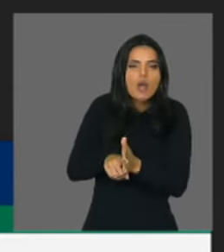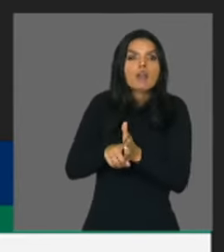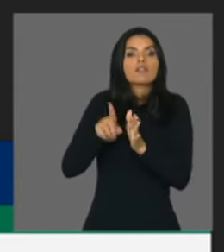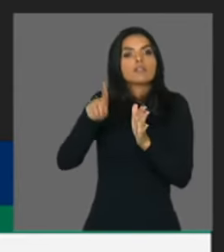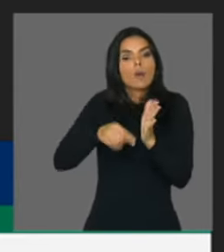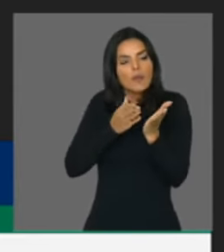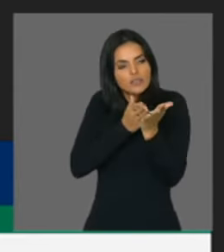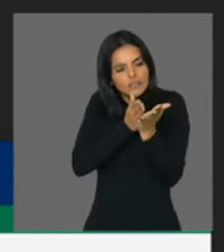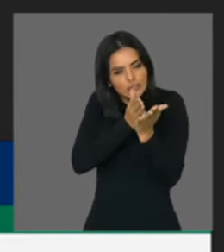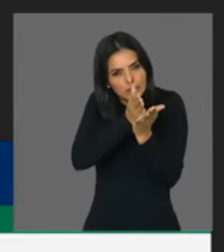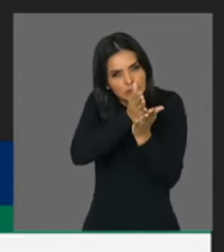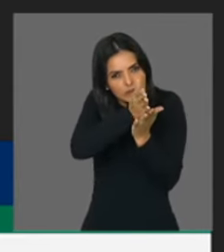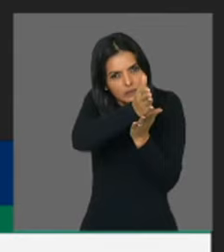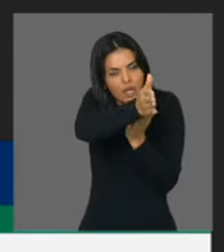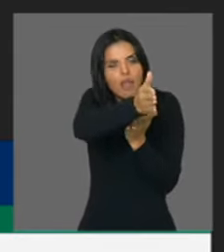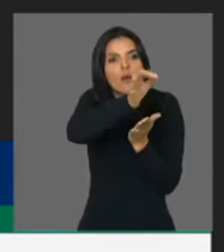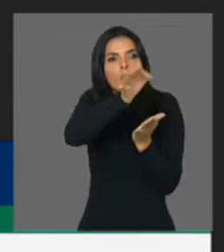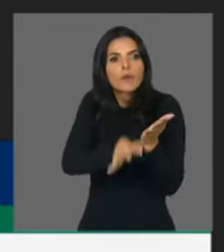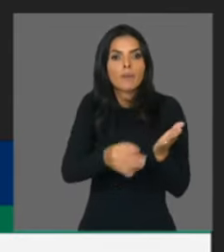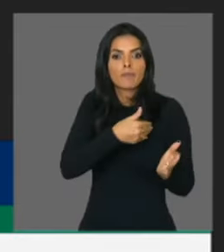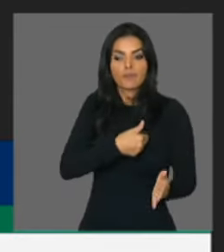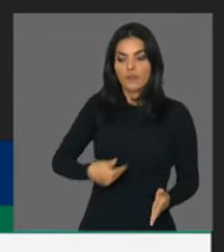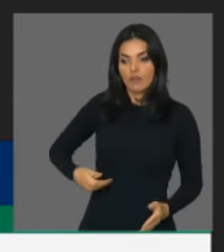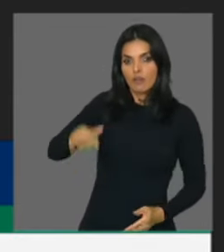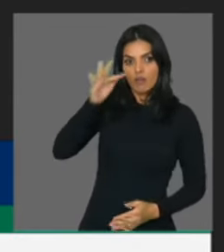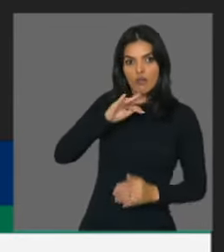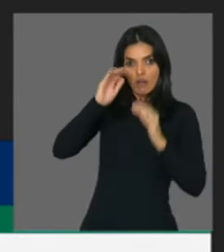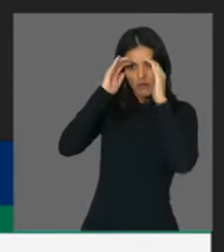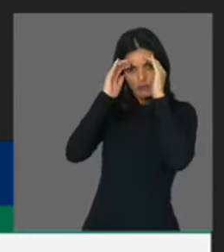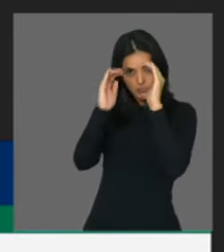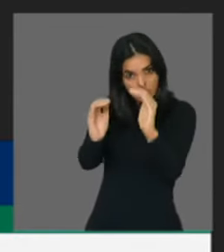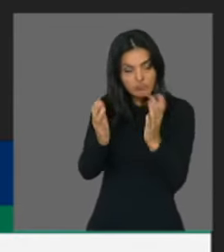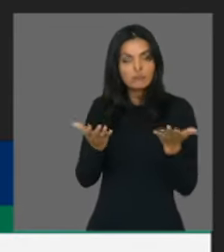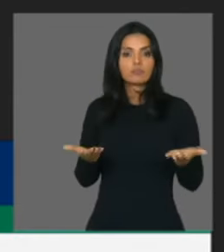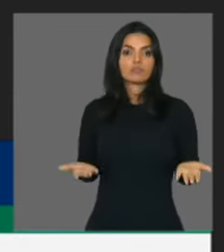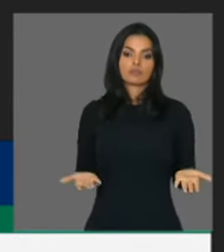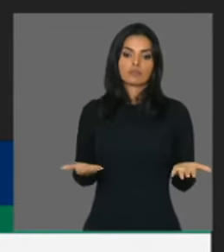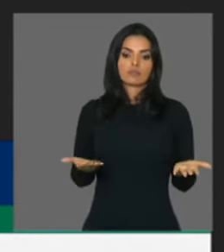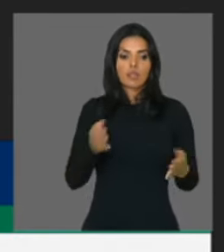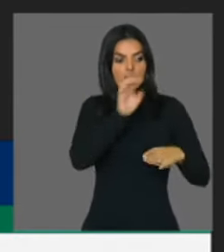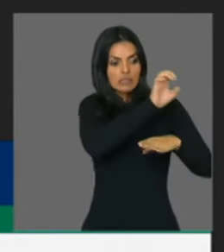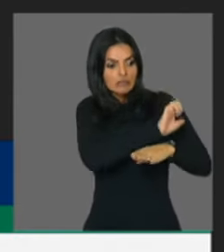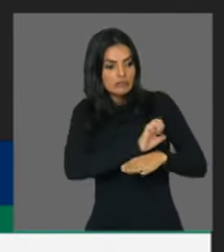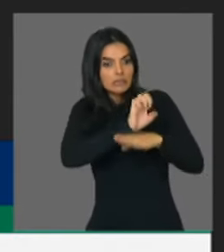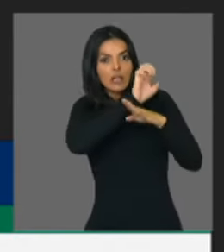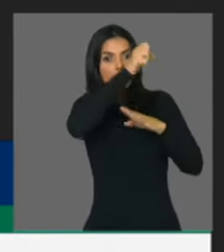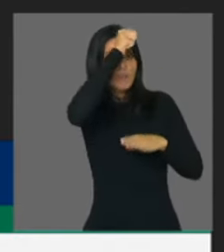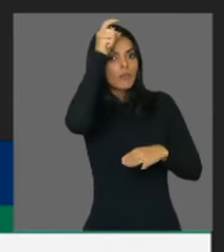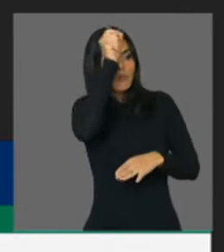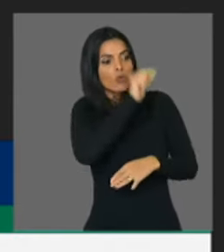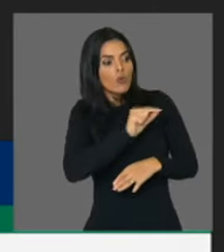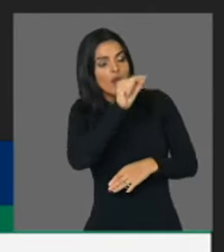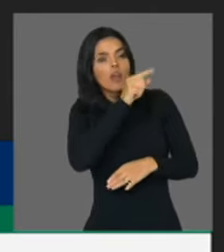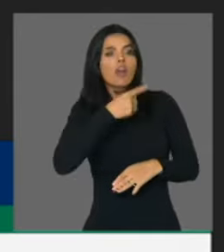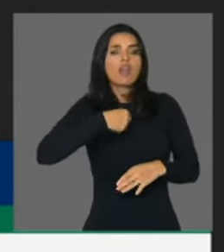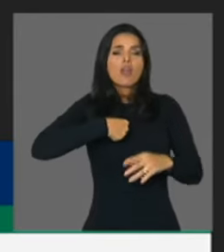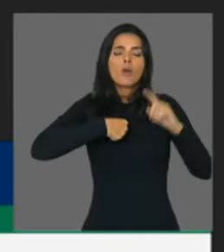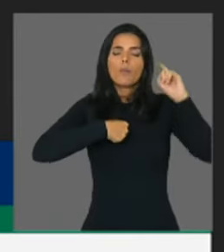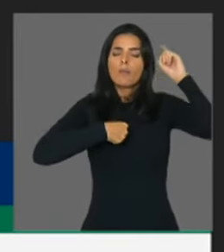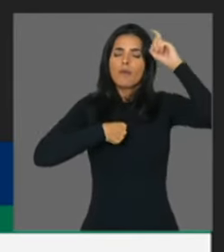ESTADUAIS E MUNICIPAIS. EU ANDO MUITO PREOCUPADO COM O NOSSO BRASIL, PRESIDENTE. É UMA DISCUSSÃO SEM FIM ACERCA DA VACINA, QUANDO TEMOS UM